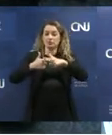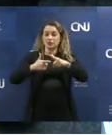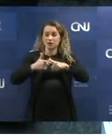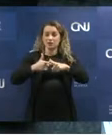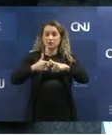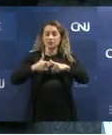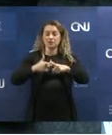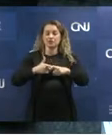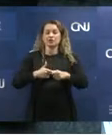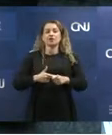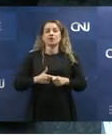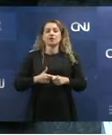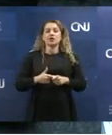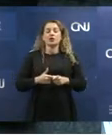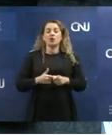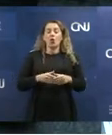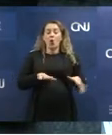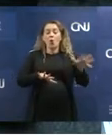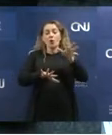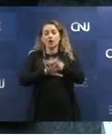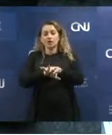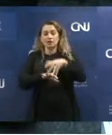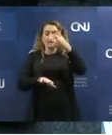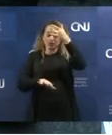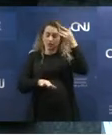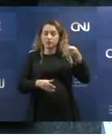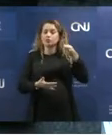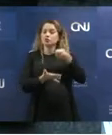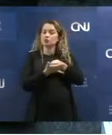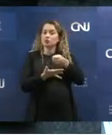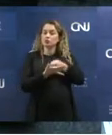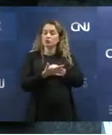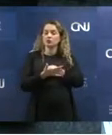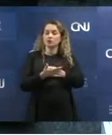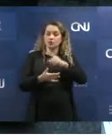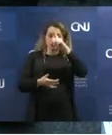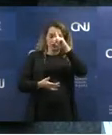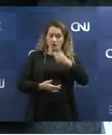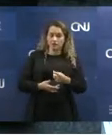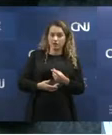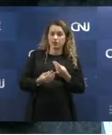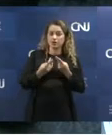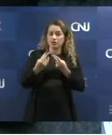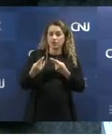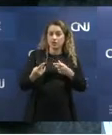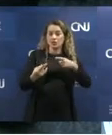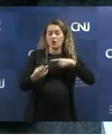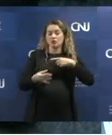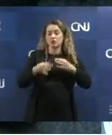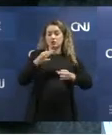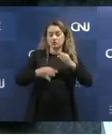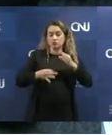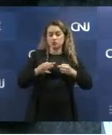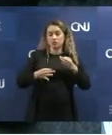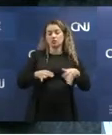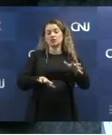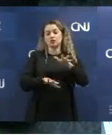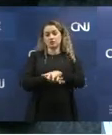ou reiterada do magistrado no cumprimento de seus deveres. Conforme vasta jurisprudência, inclusive deste Conselho,